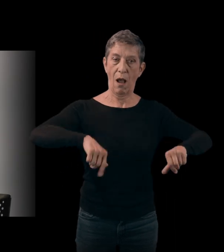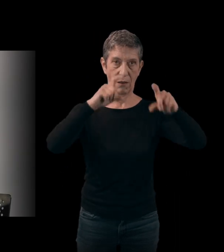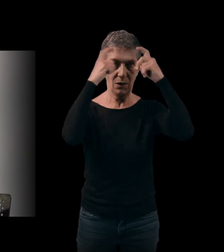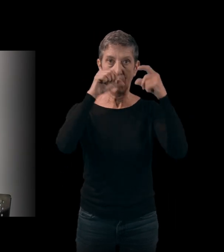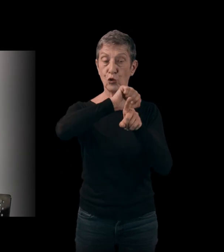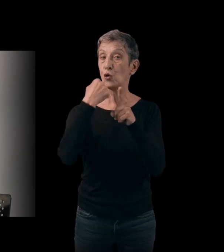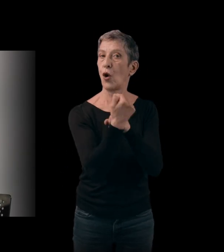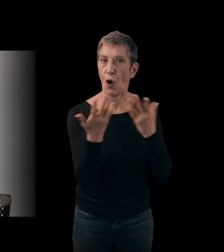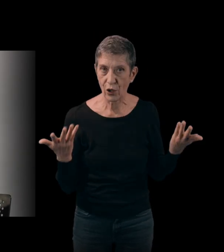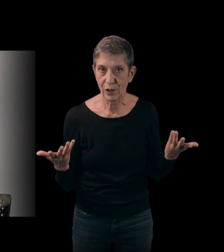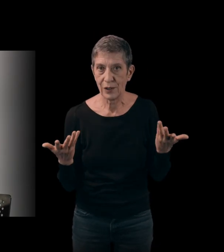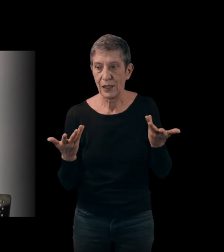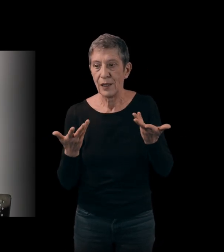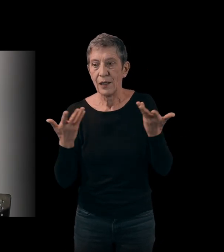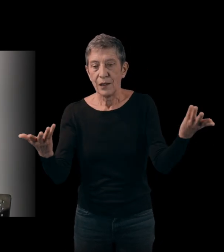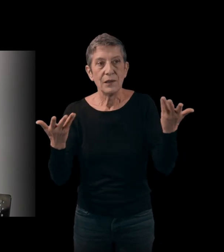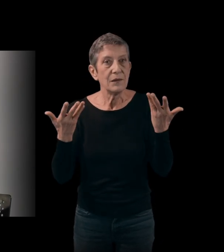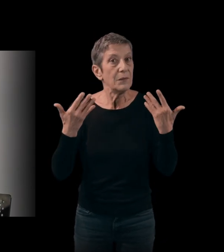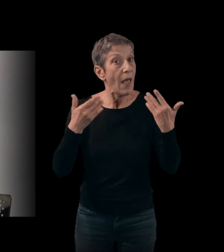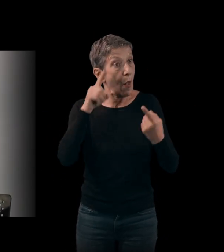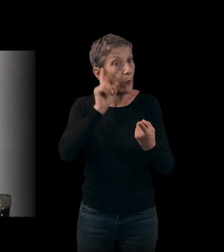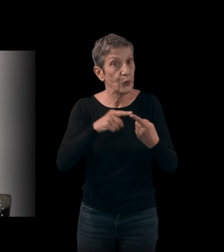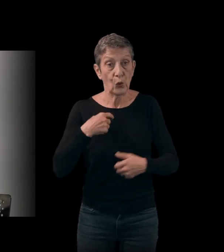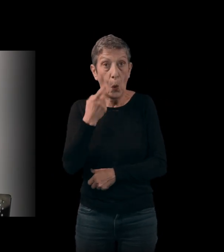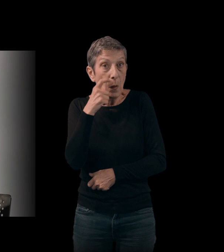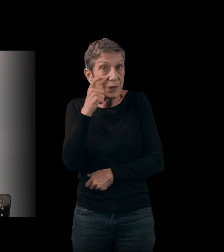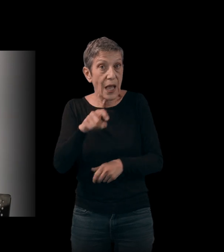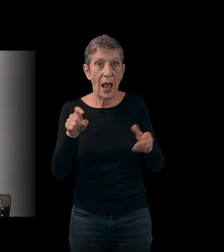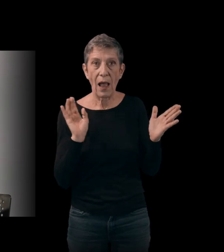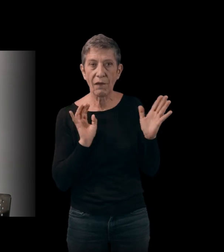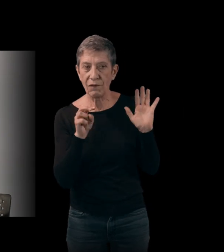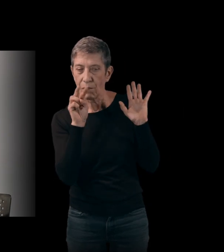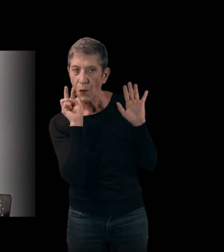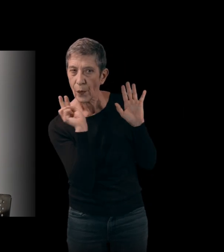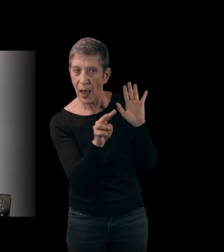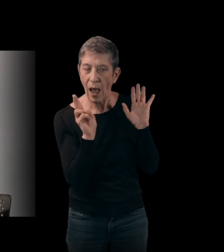pour observer, notifier, regarder, juste être là.